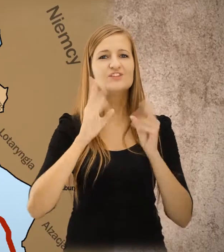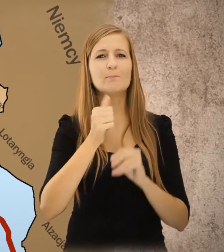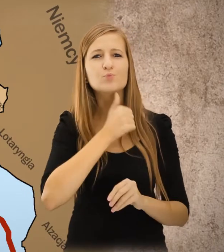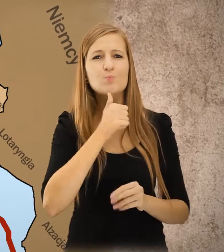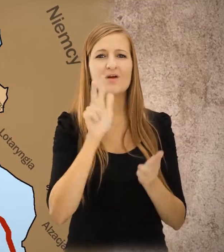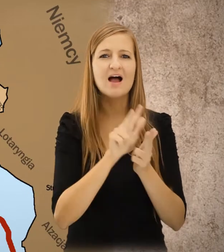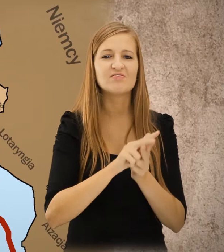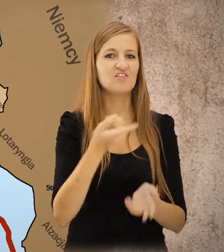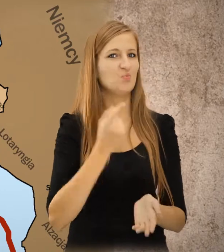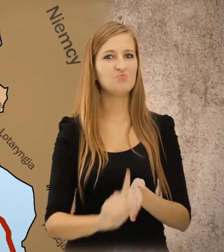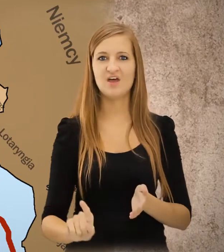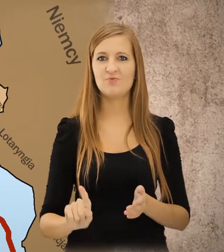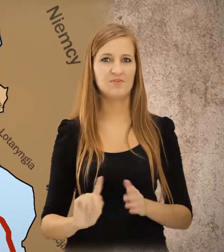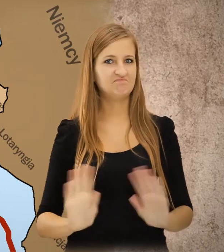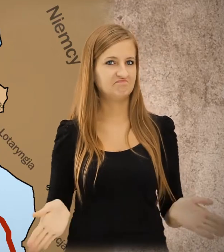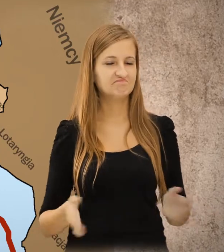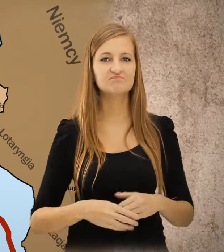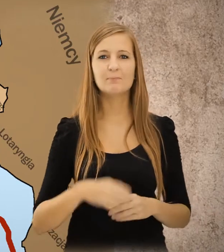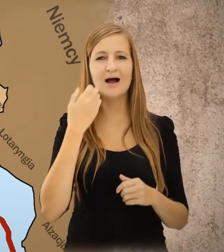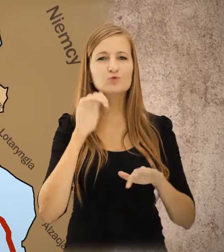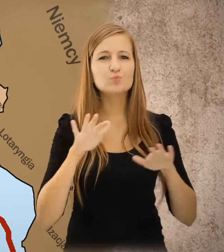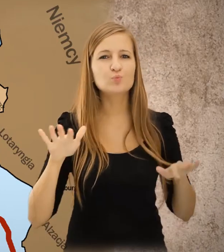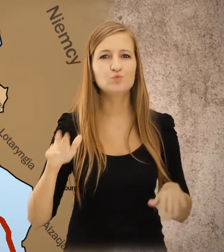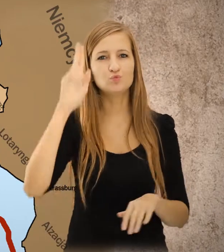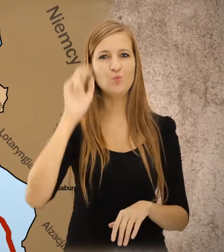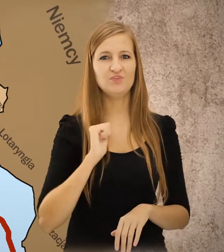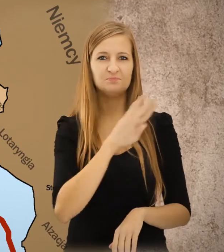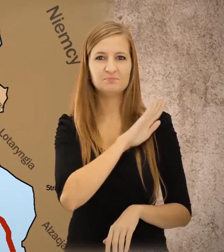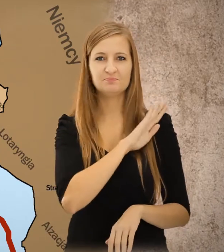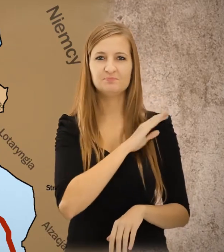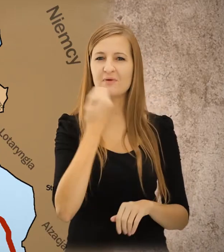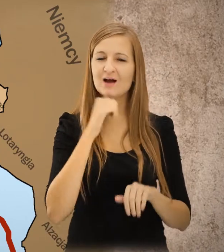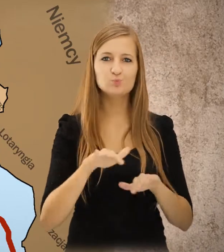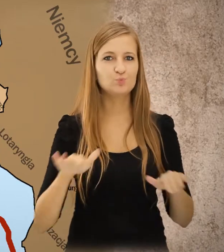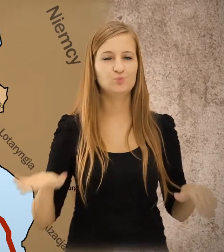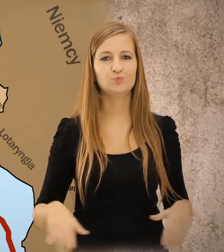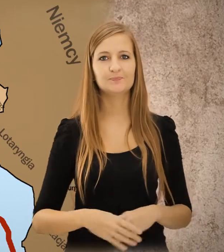wszystkie próby były nieudane i zginęło w nich wiele tysięcy żołnierzy.